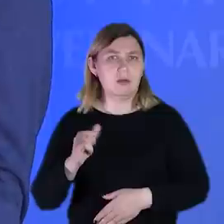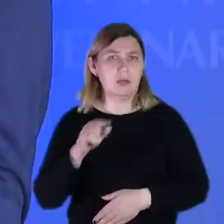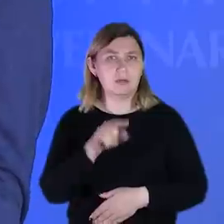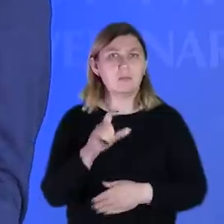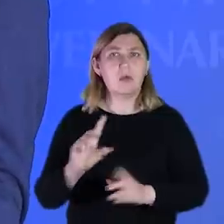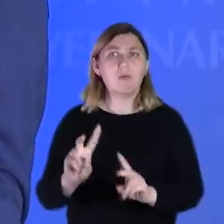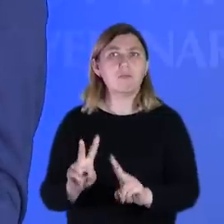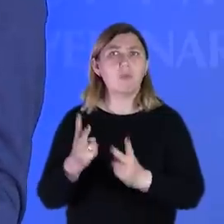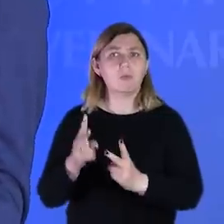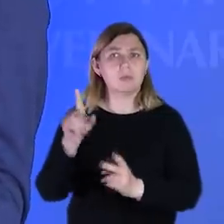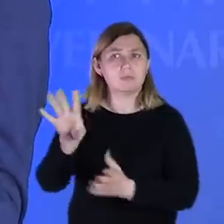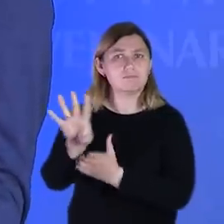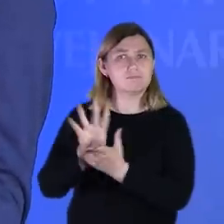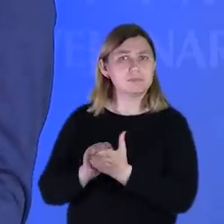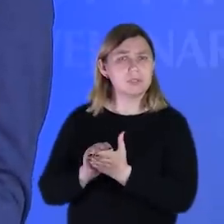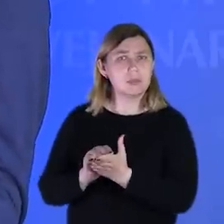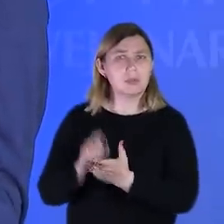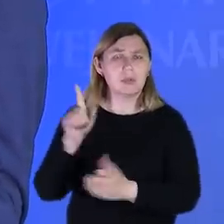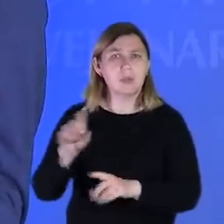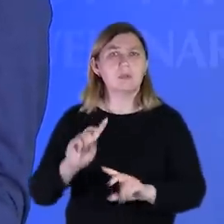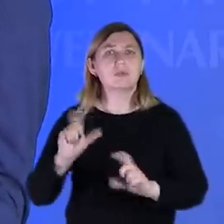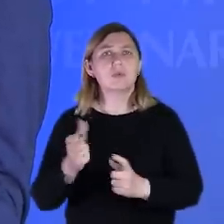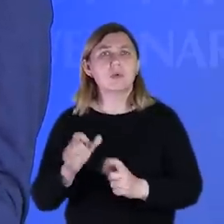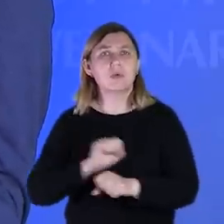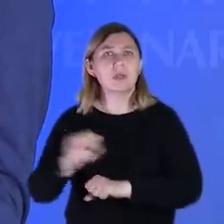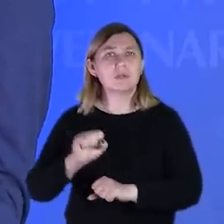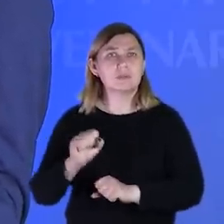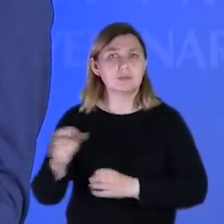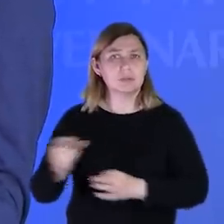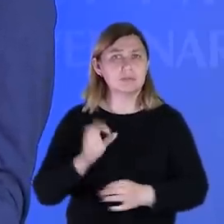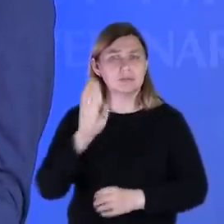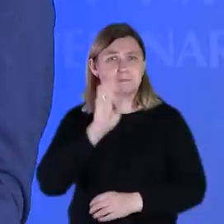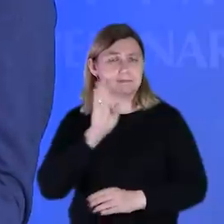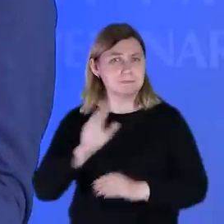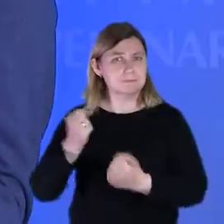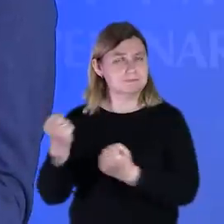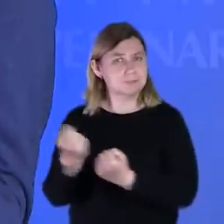źródle bazowym pan pracował? Co się zachowało o tym okresie i na